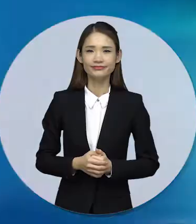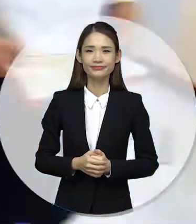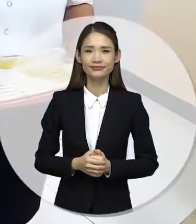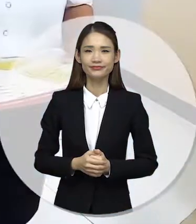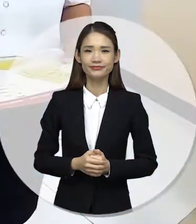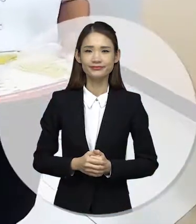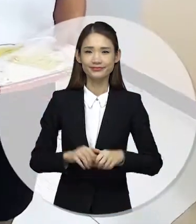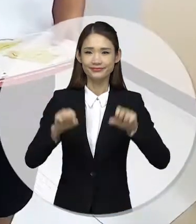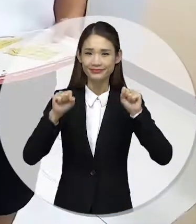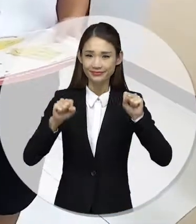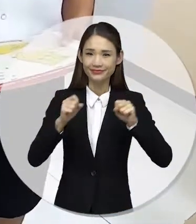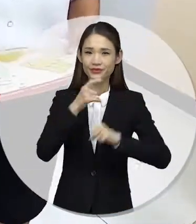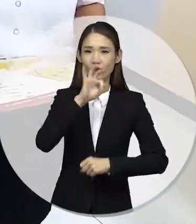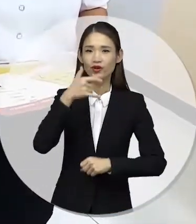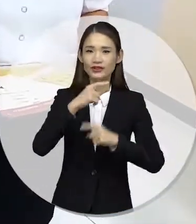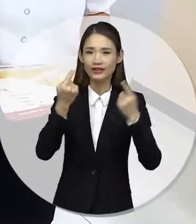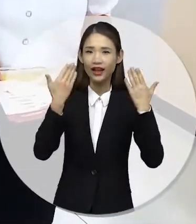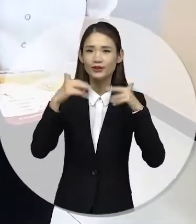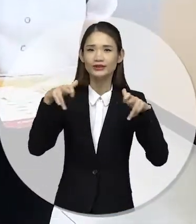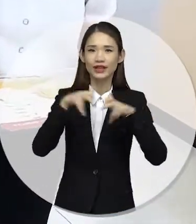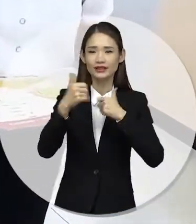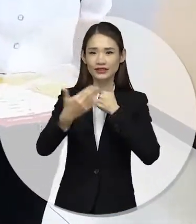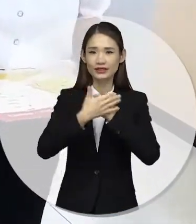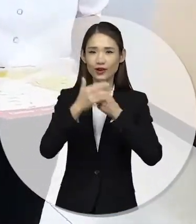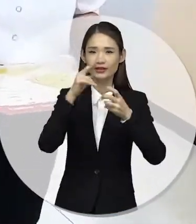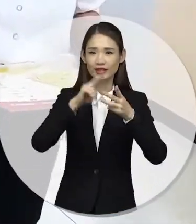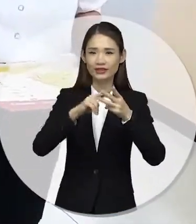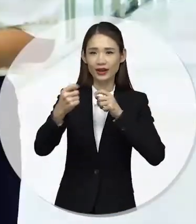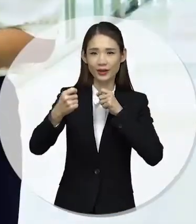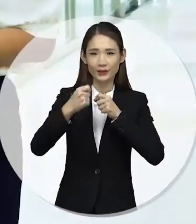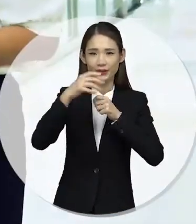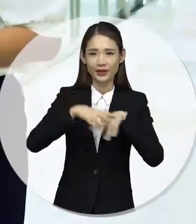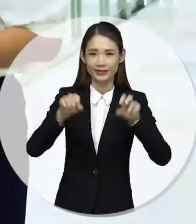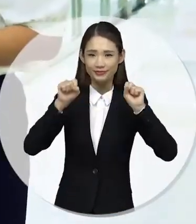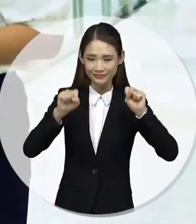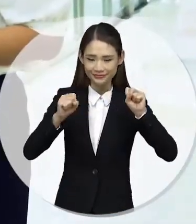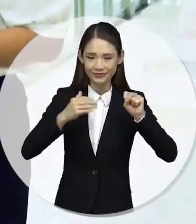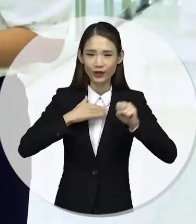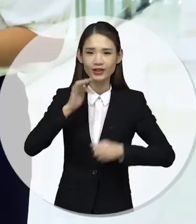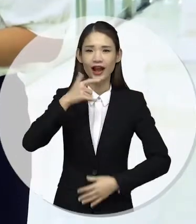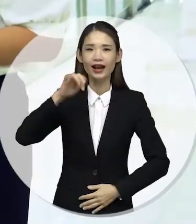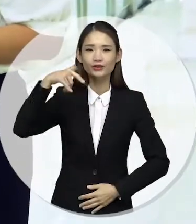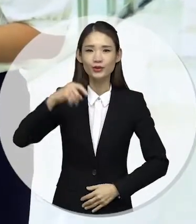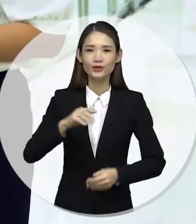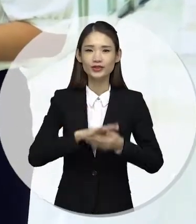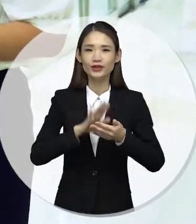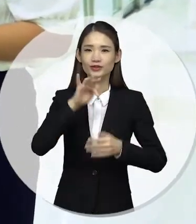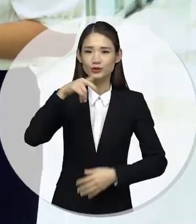김한솔 : 네. 연세대학교 장애 학생지원센터 앞에 왔습니다. 안녕하세요? 저는 한솔입니다. 김소희 : 저는 소희입니다.